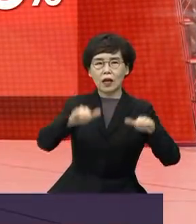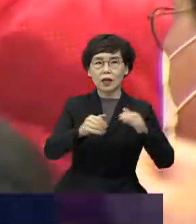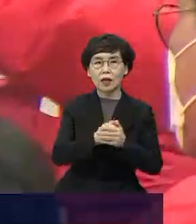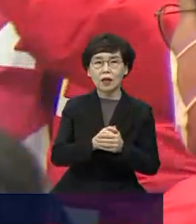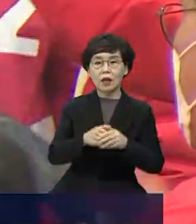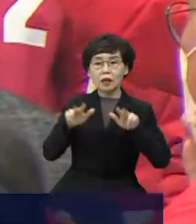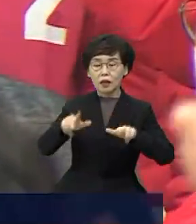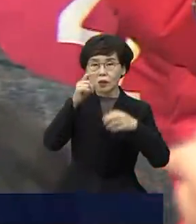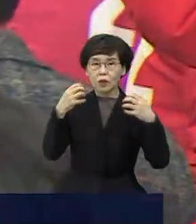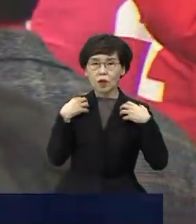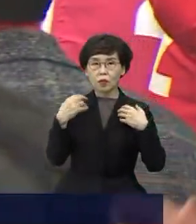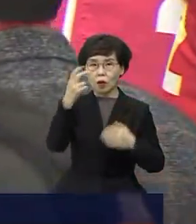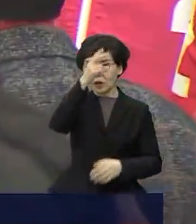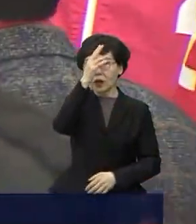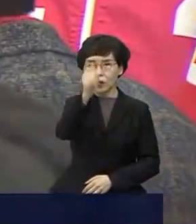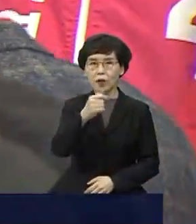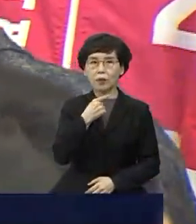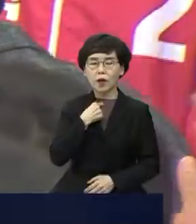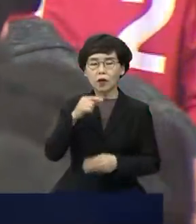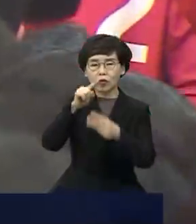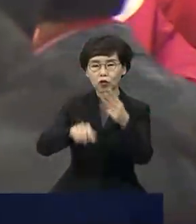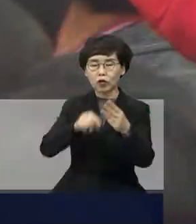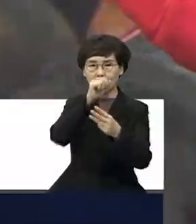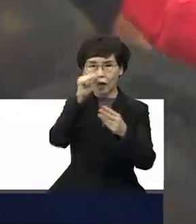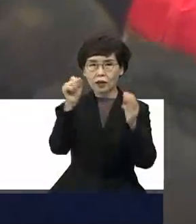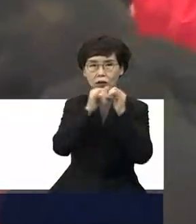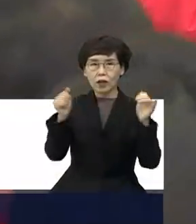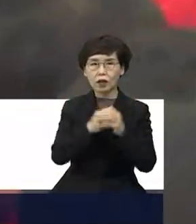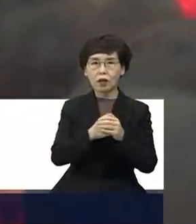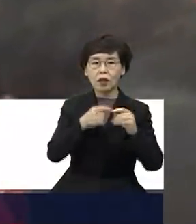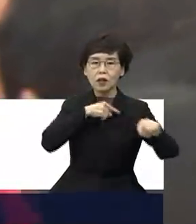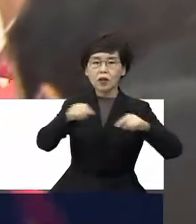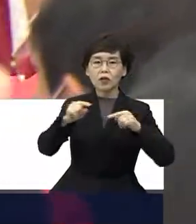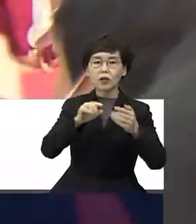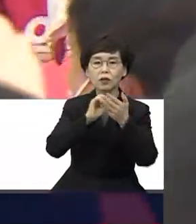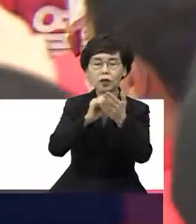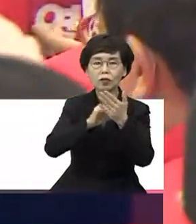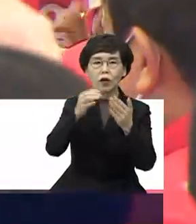현 정부 검찰총장 출신인 윤 당선인은 정치 입문 후 불과 9개월 만에 첫 대선